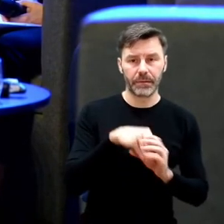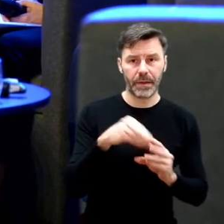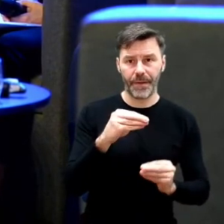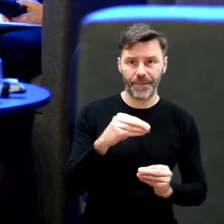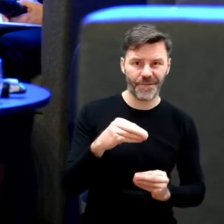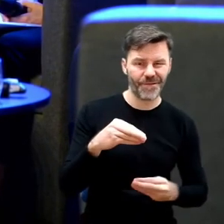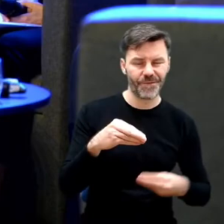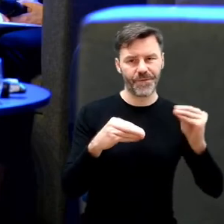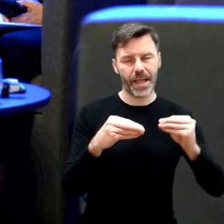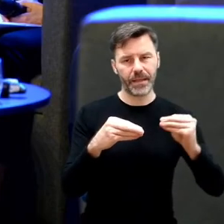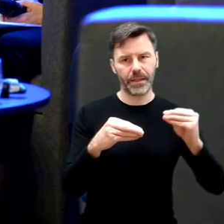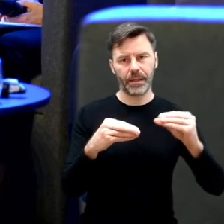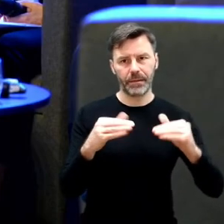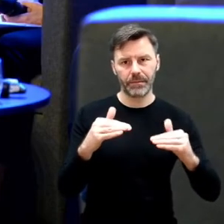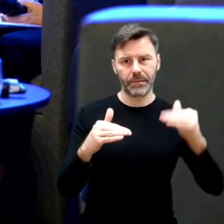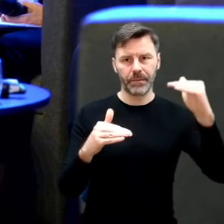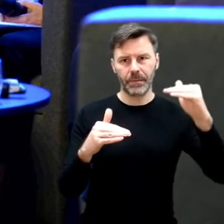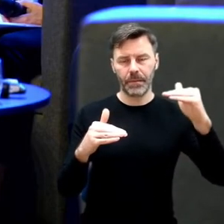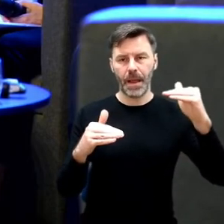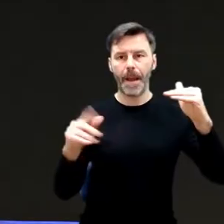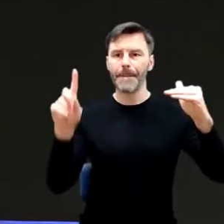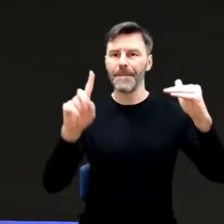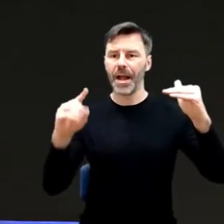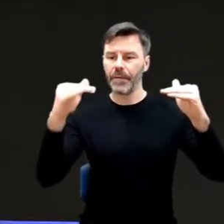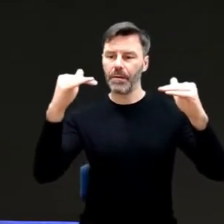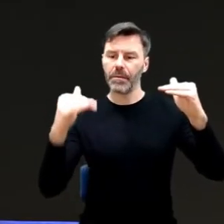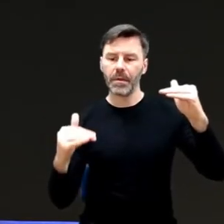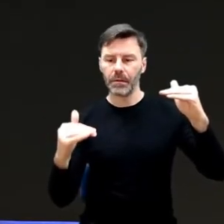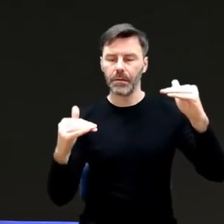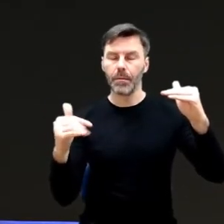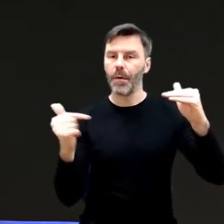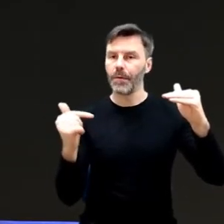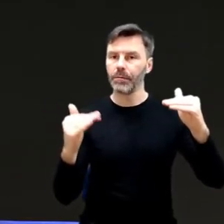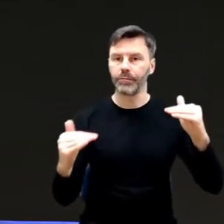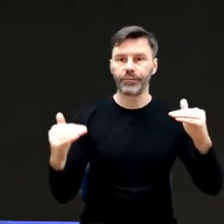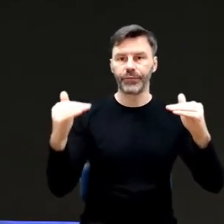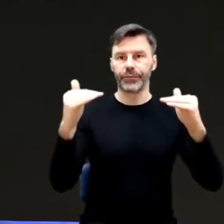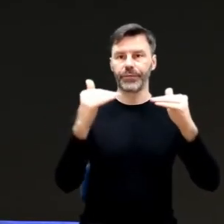i ma prawo oczekiwać, ci prywatni inwestorzy,